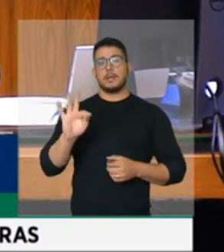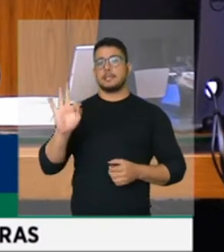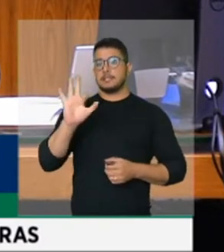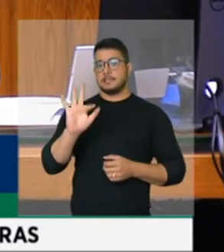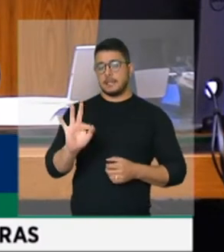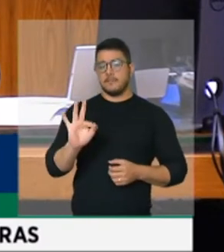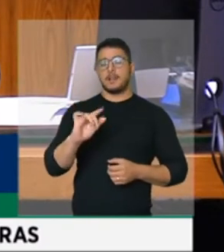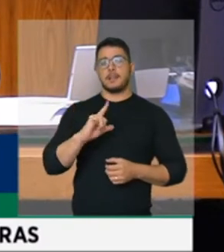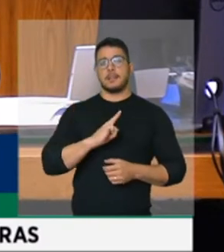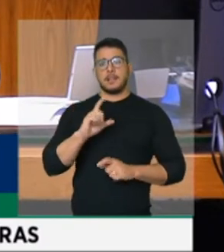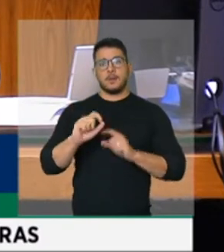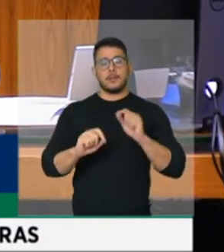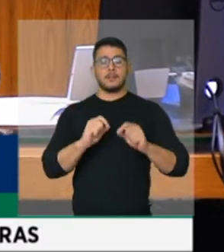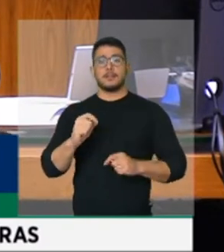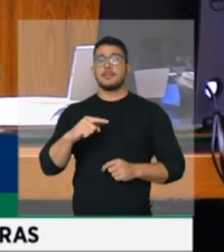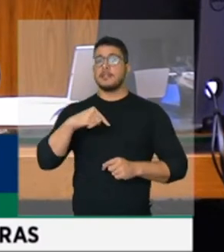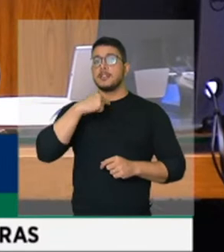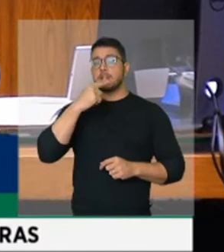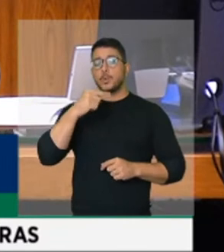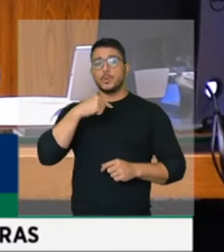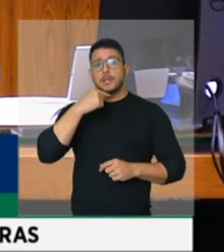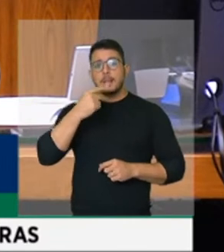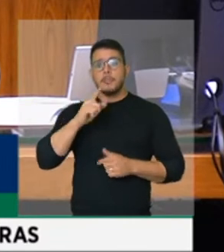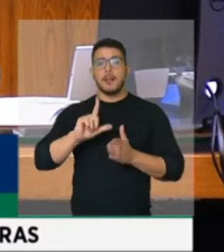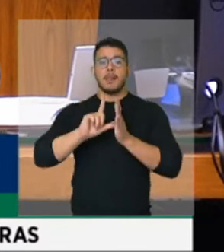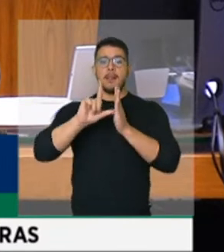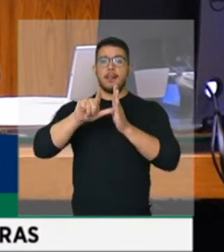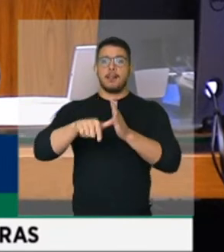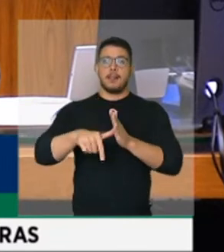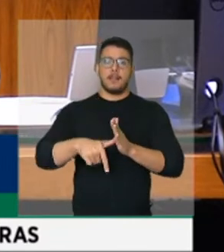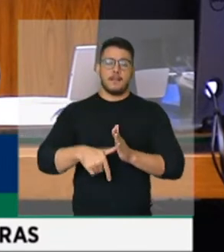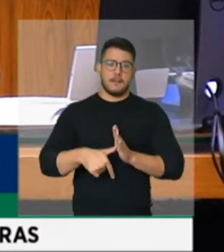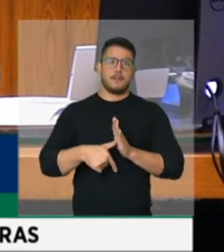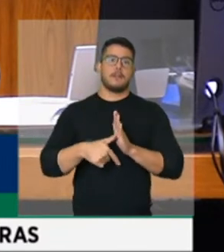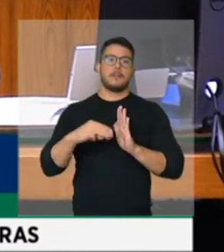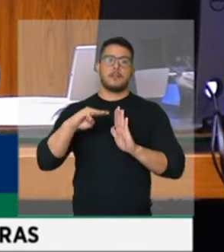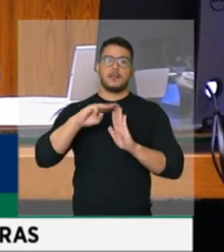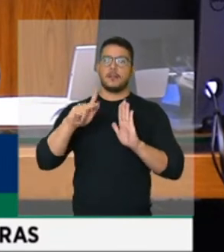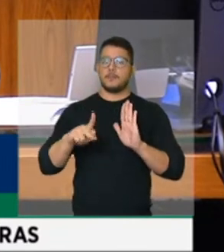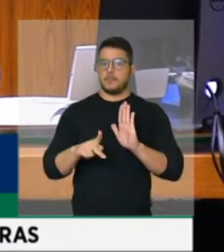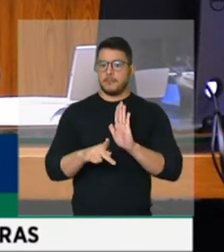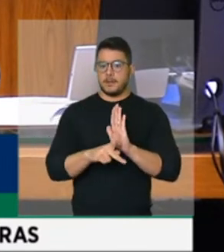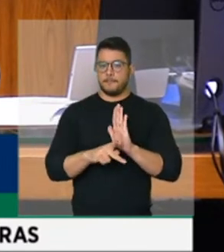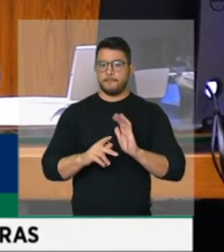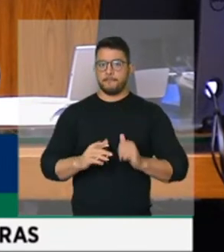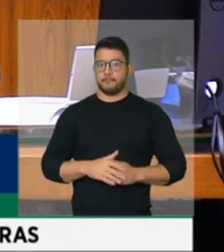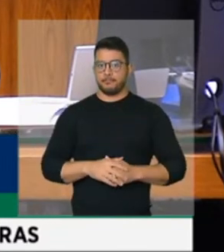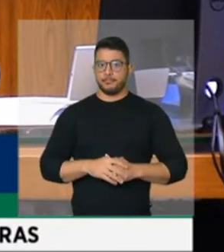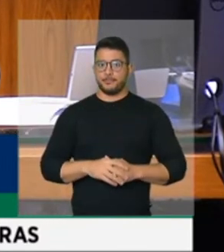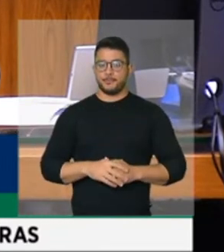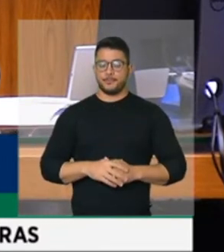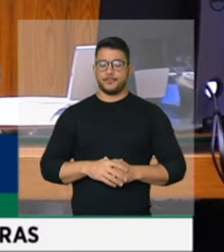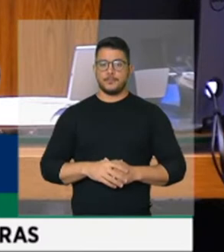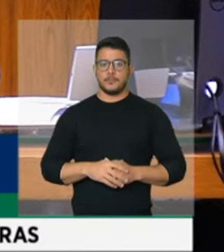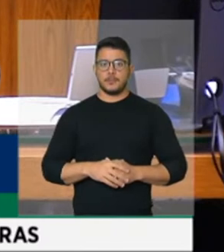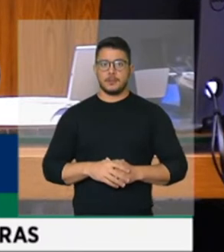STF RESTOU CONSIGNADA A INVIABILIDADE DE SE PRORROGAR AD AETERNUM VIGÊNCIA E EFICÁCIA DAS MEDIDAS PROVISÓ RIAS, QUE ASSIM PRECISAM SER